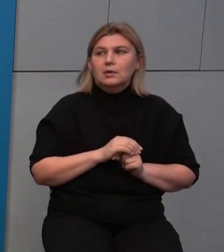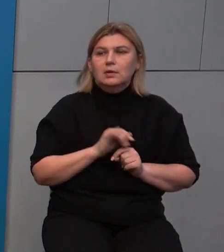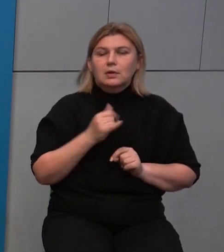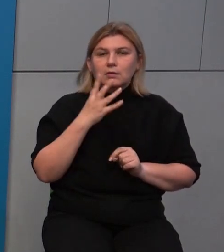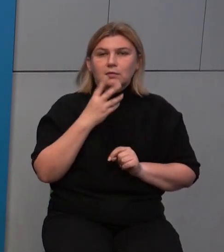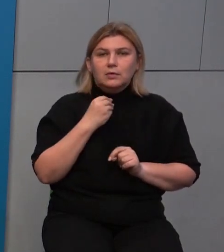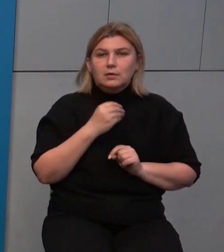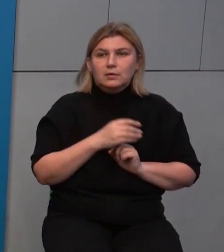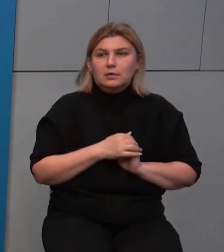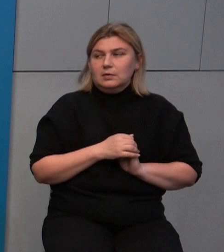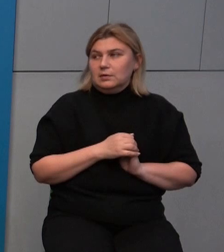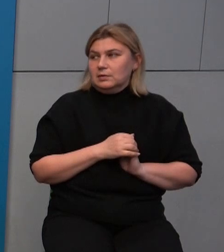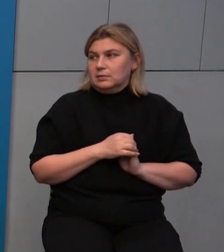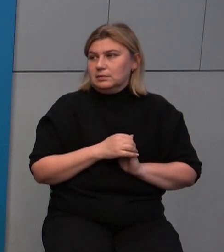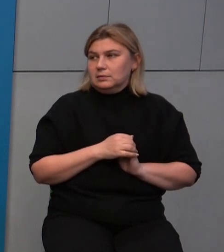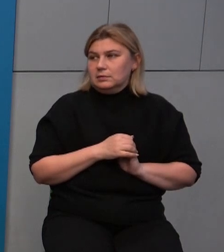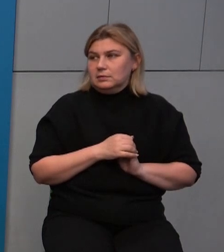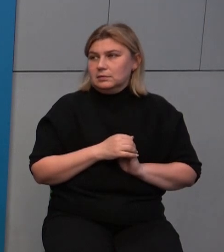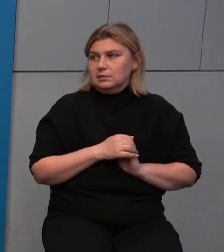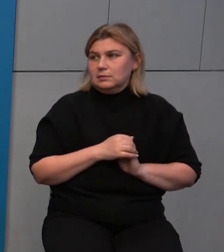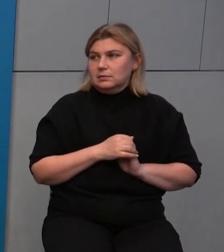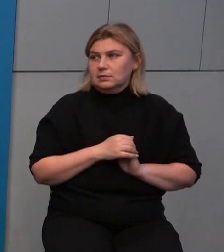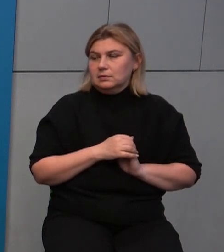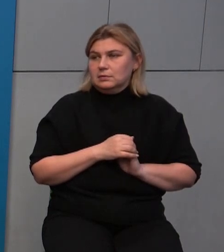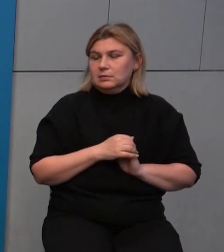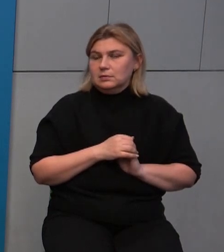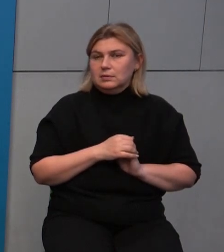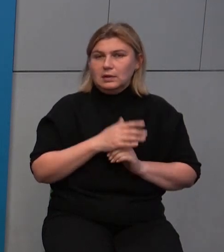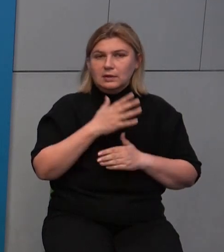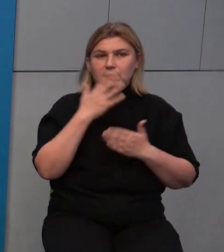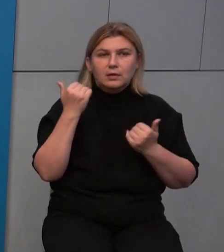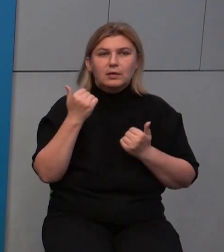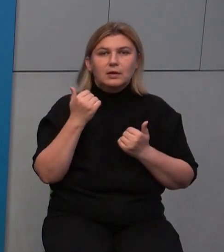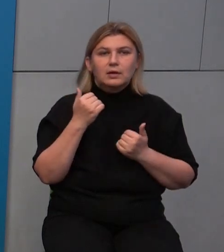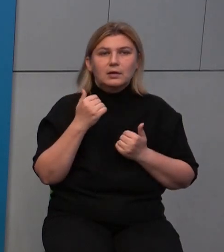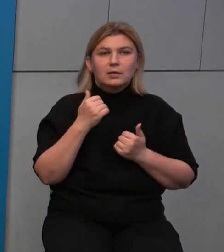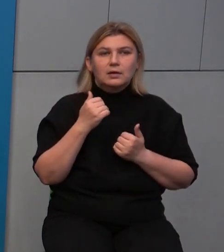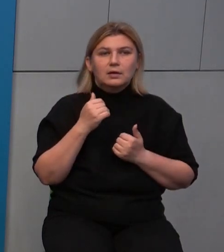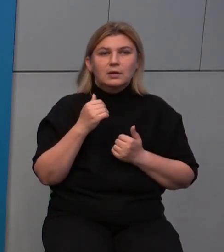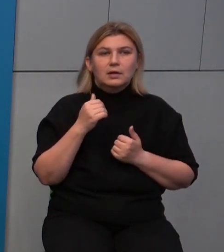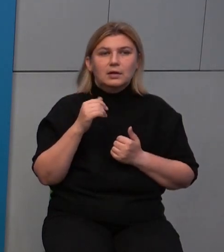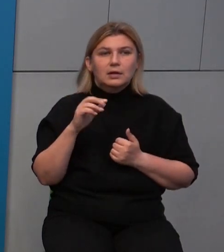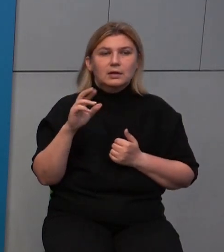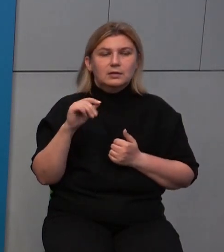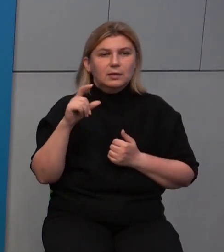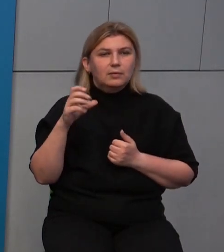Natomiast nie wiem, na ile recepcja Lema wśród młodych ludzi